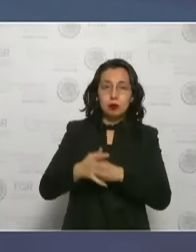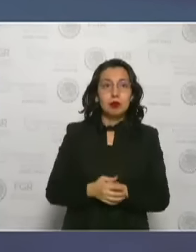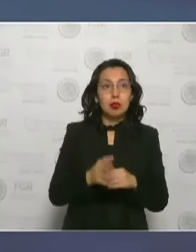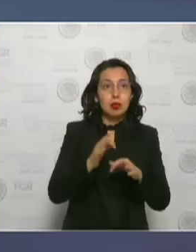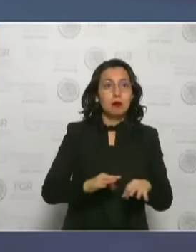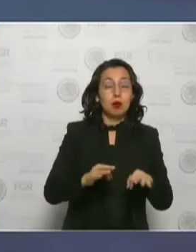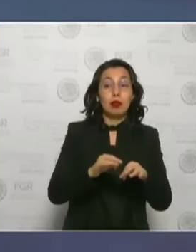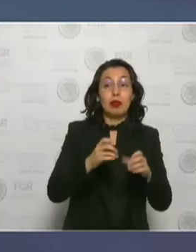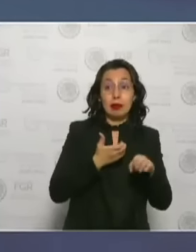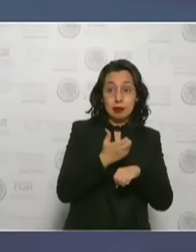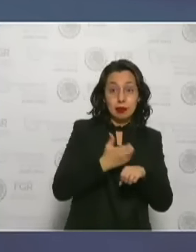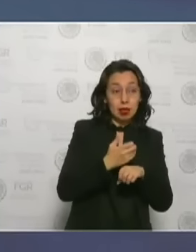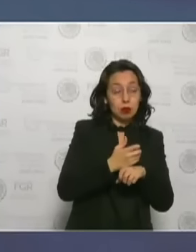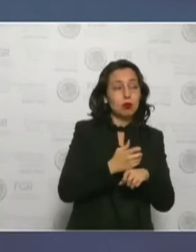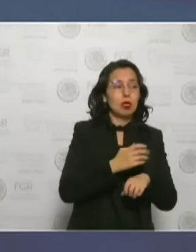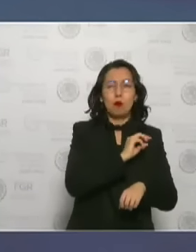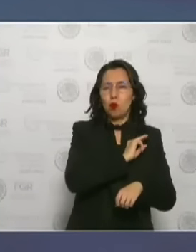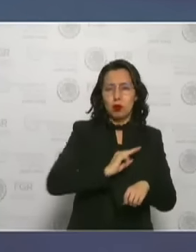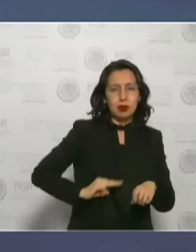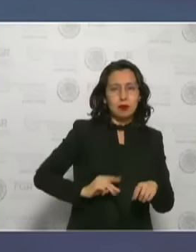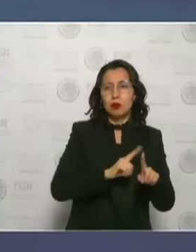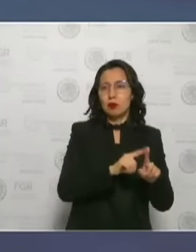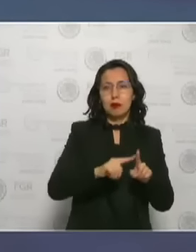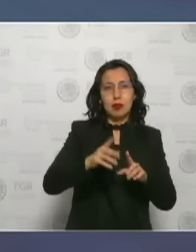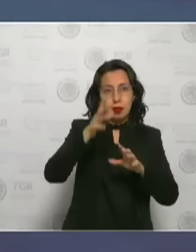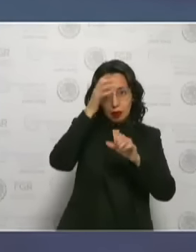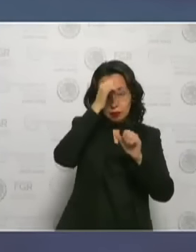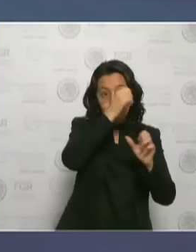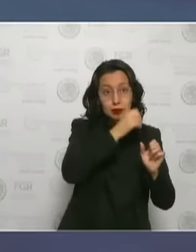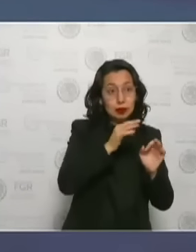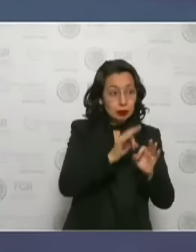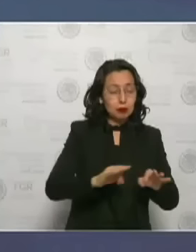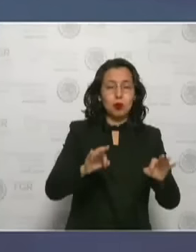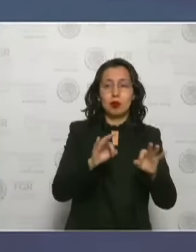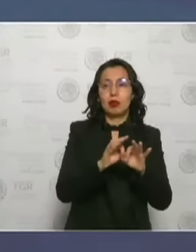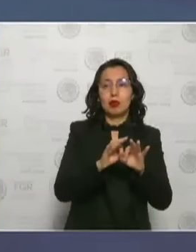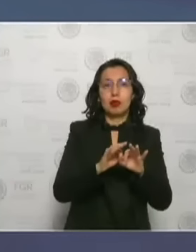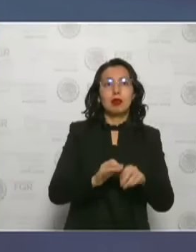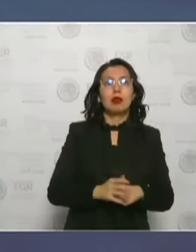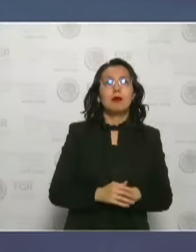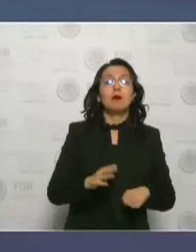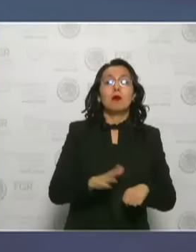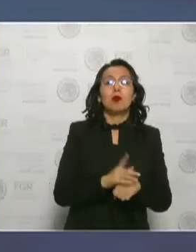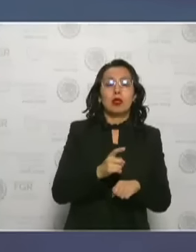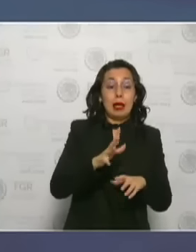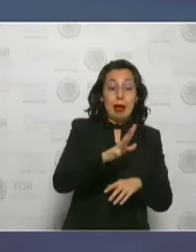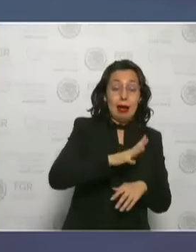los estados y municipios tiene una enorme importancia, ya que en estos territorios